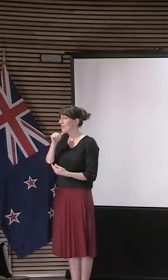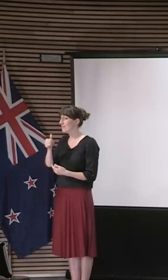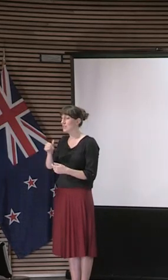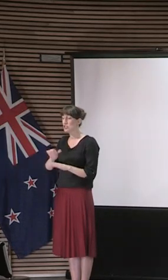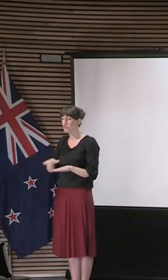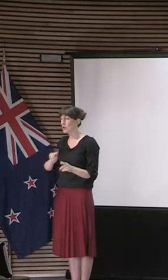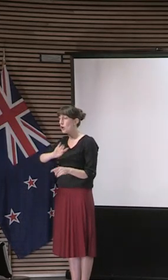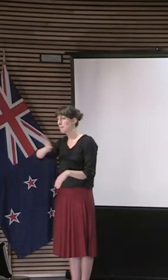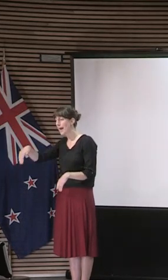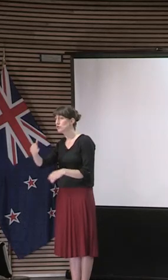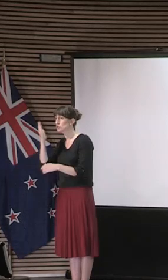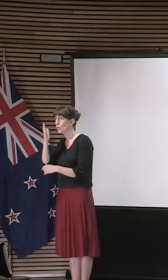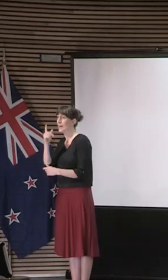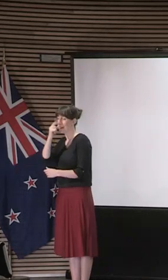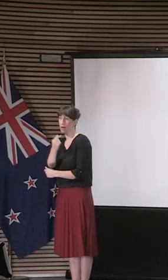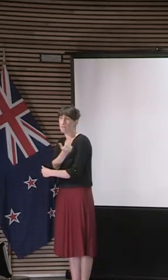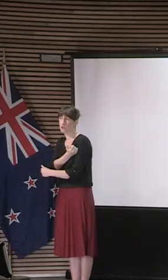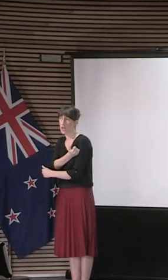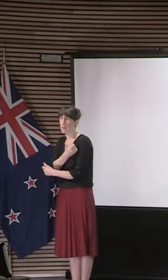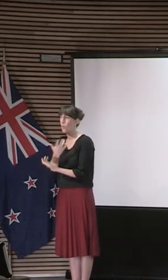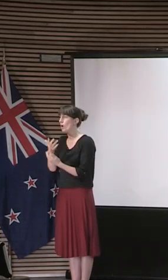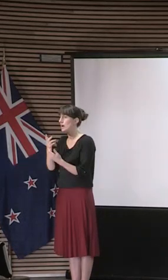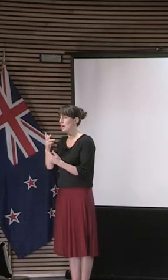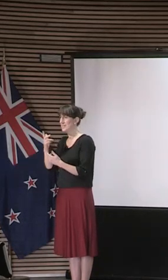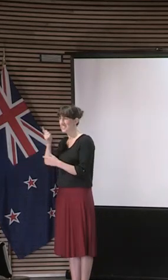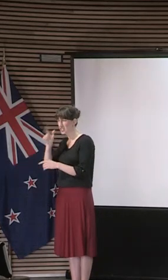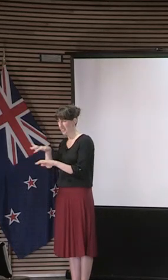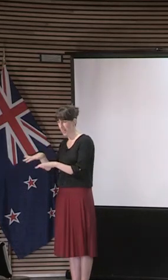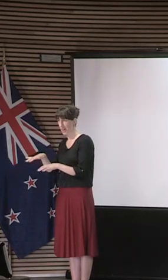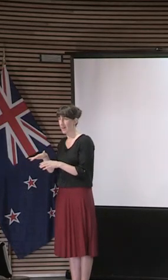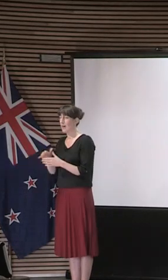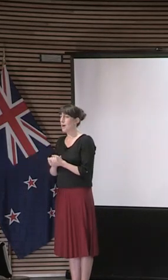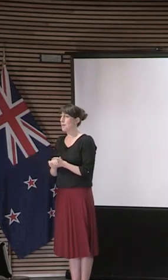wiki, kua whakatuwherahia ehara i te hunga whakaraerae noa iho, engari ko nga mema o Niu Tireni, tae atu ki nga kaiwhakaako o te kura ka taea te tiki i te jab.